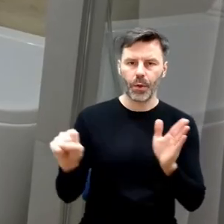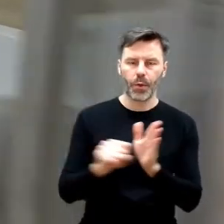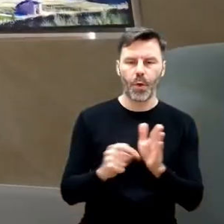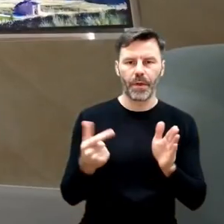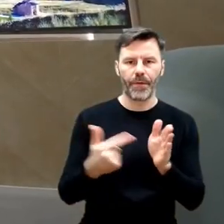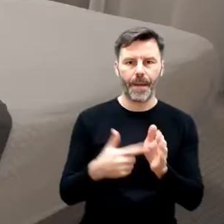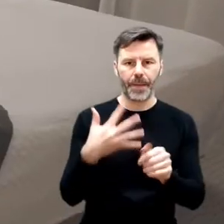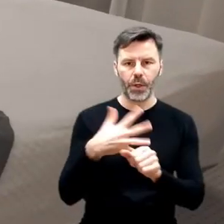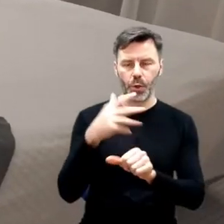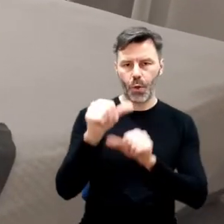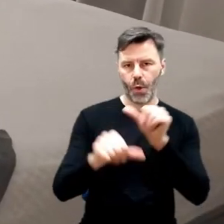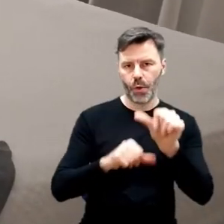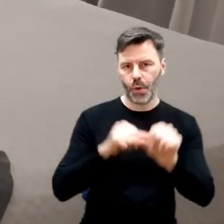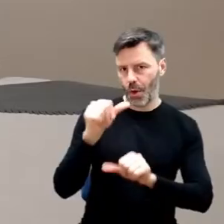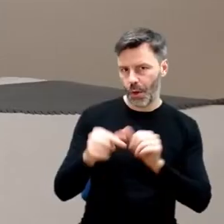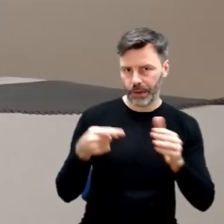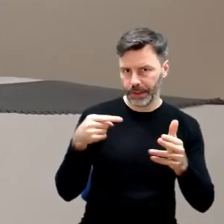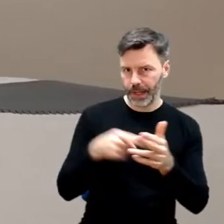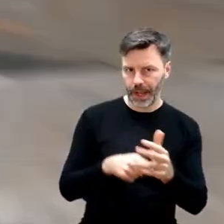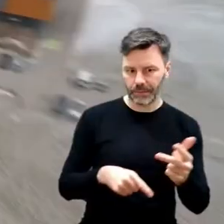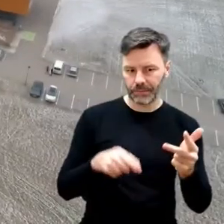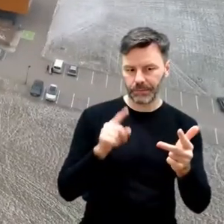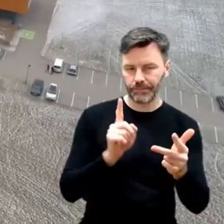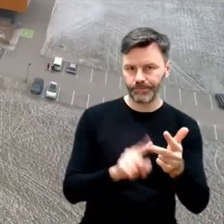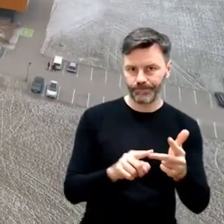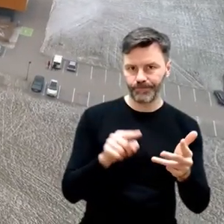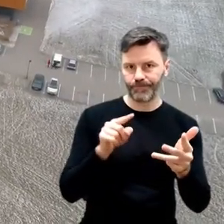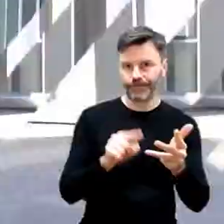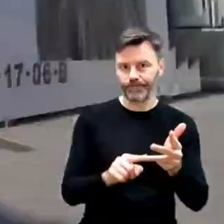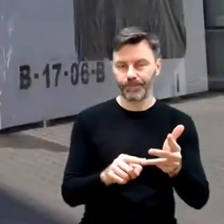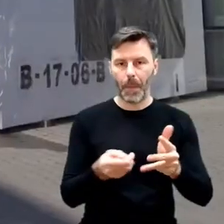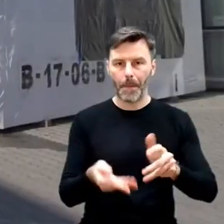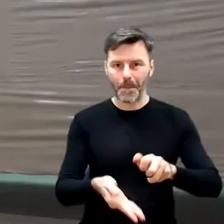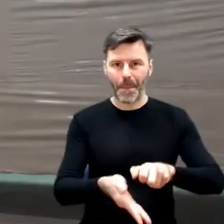Skutki pandemiczne, które bardzo istotnie wpłynęły na cały